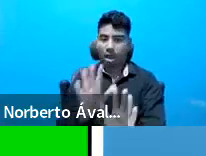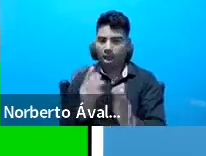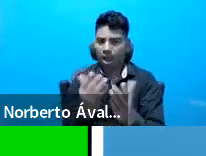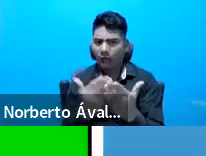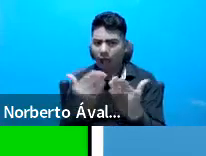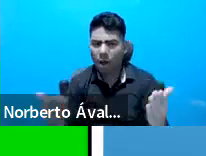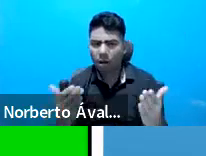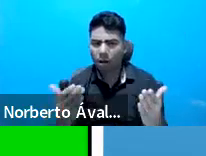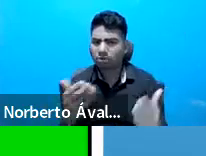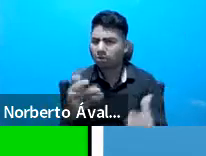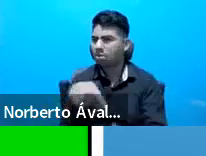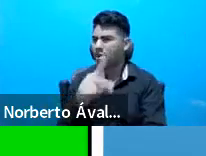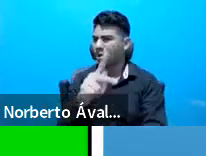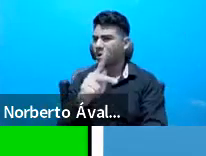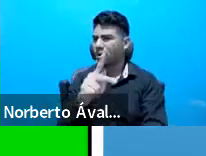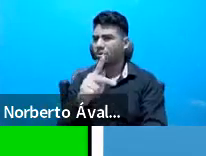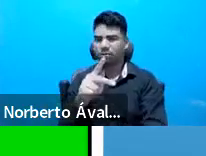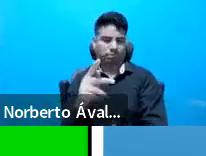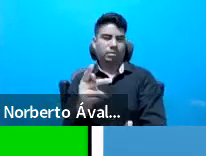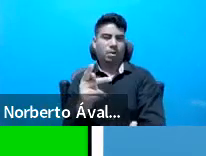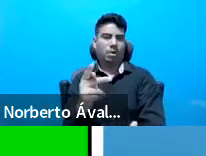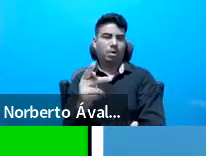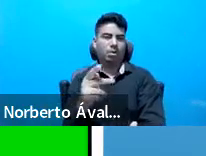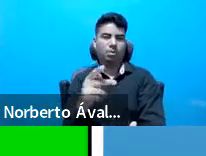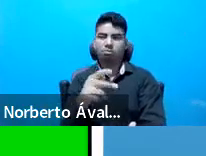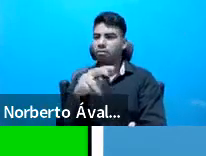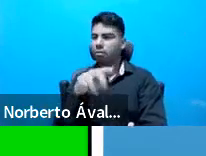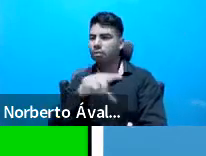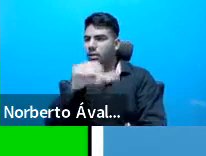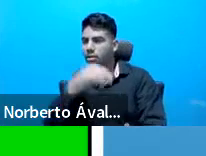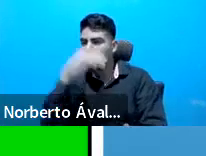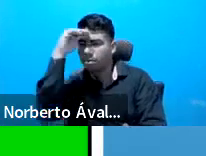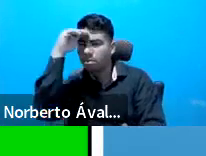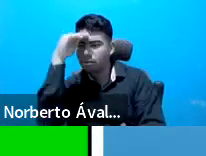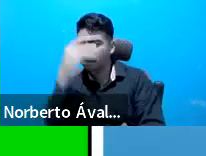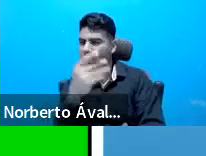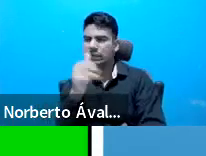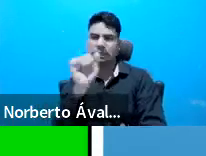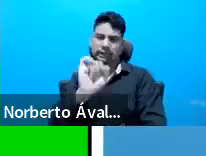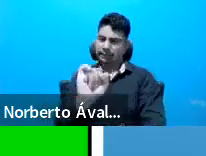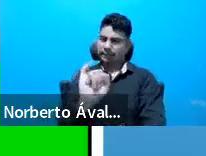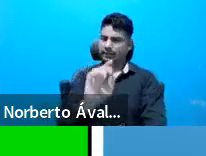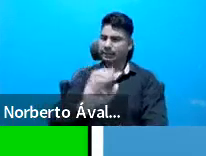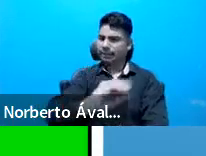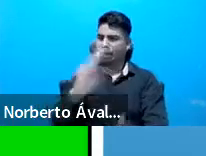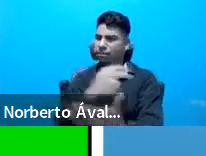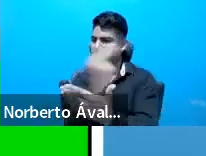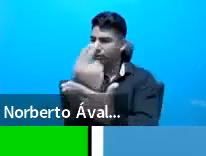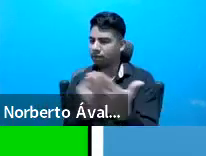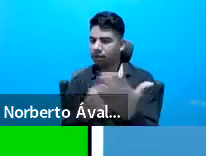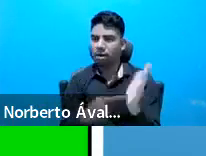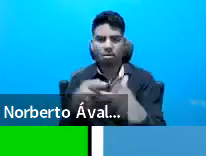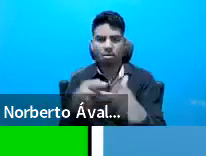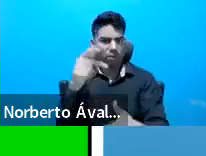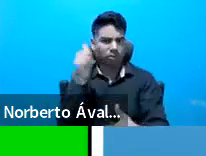de maestría, nos dicen sí, pero no todas las matemáticas, son geometríazables geometr geometríazables, y entonces necesitamos este pez es de pensar más allá